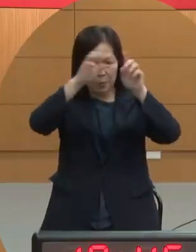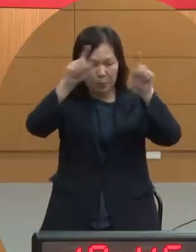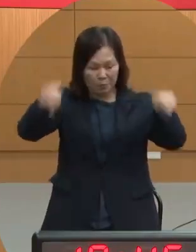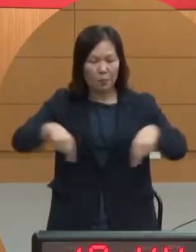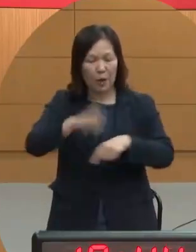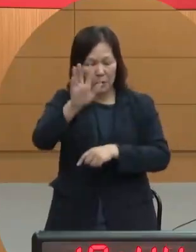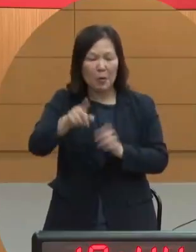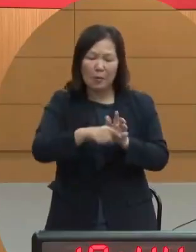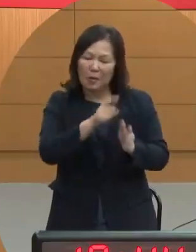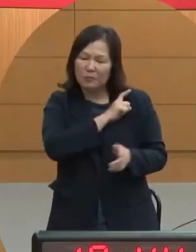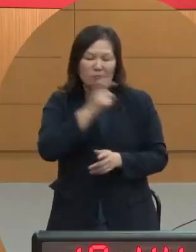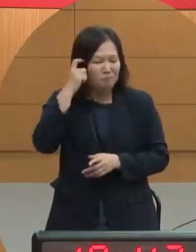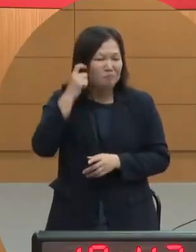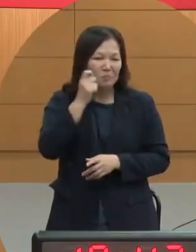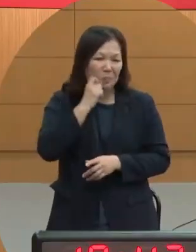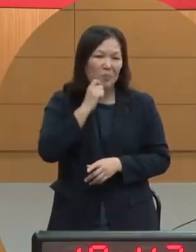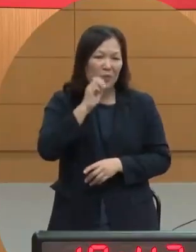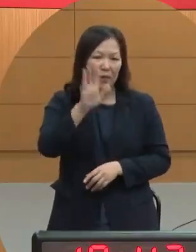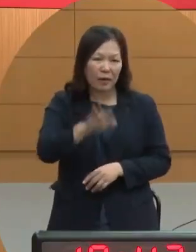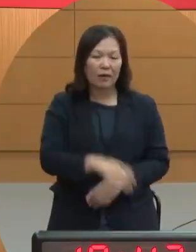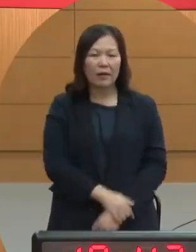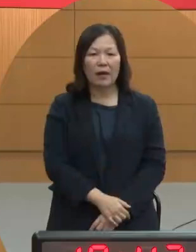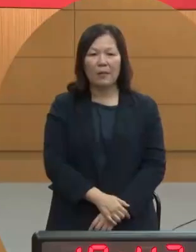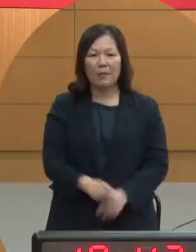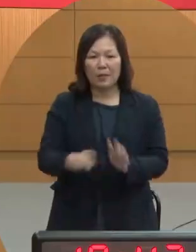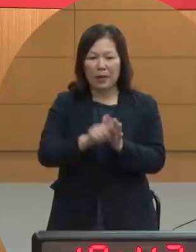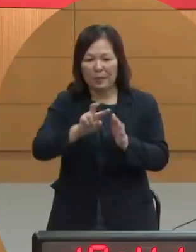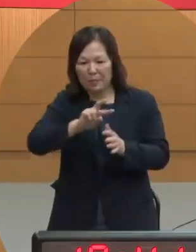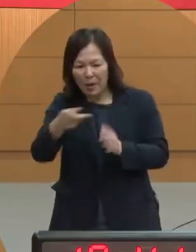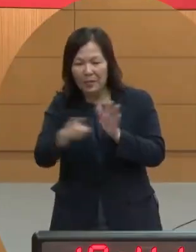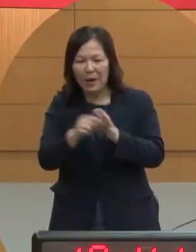我建議大家 其實可以跳過 直接翻到第二面